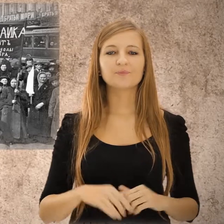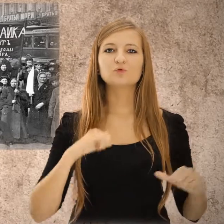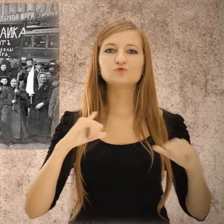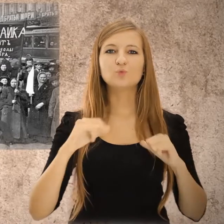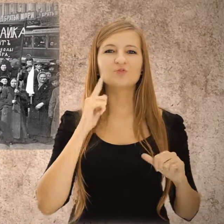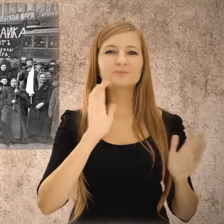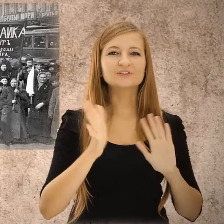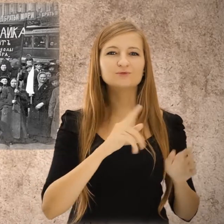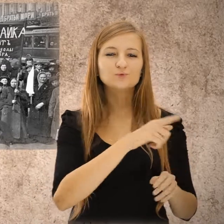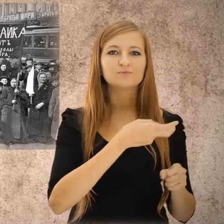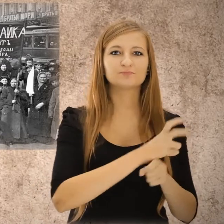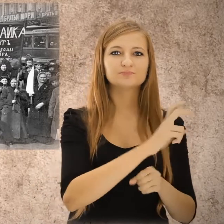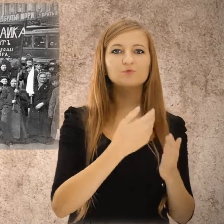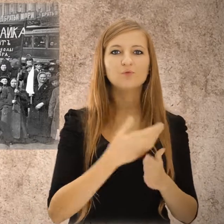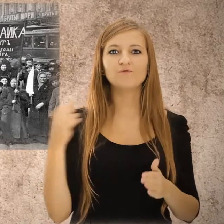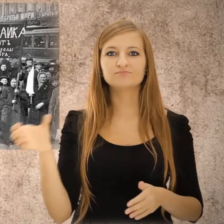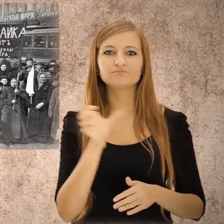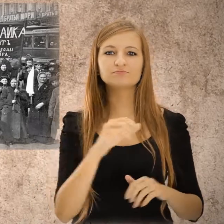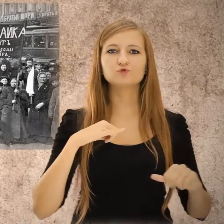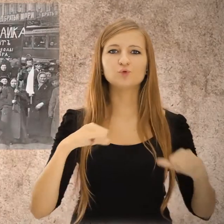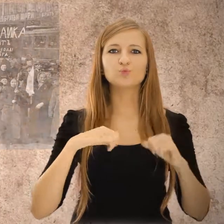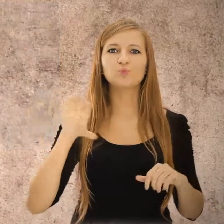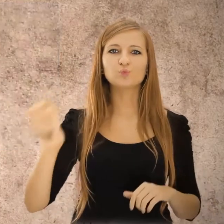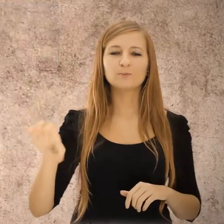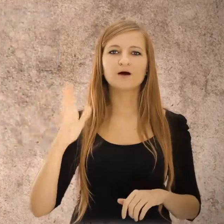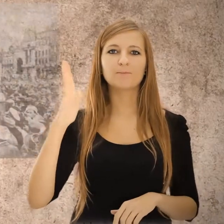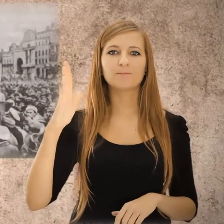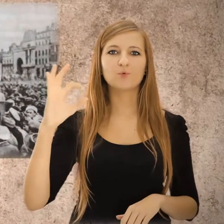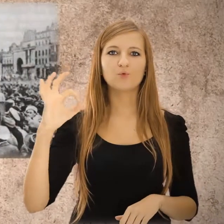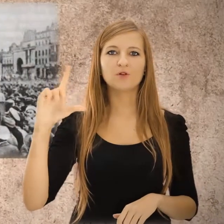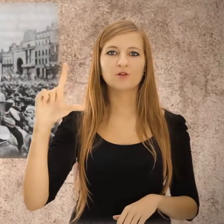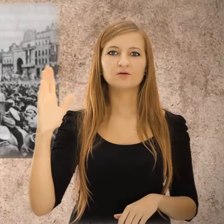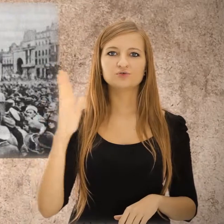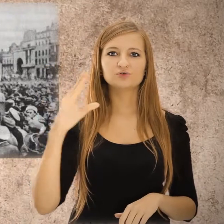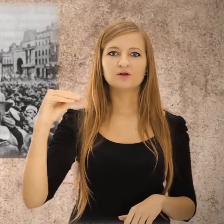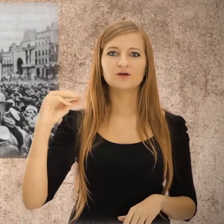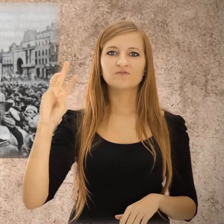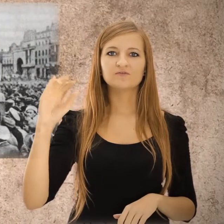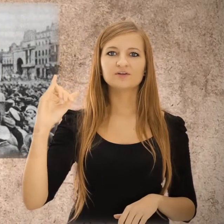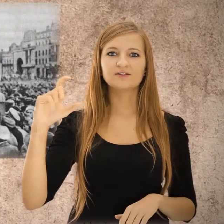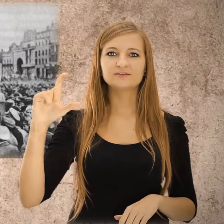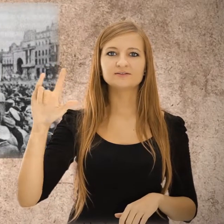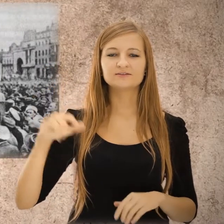Obalono Rząd Tymczasowy, władzę przejęli Bolszewicy,